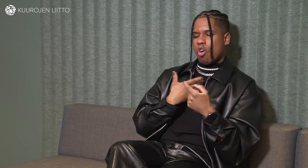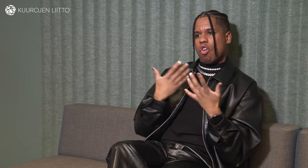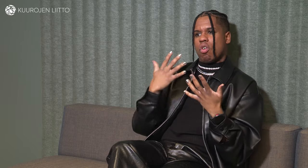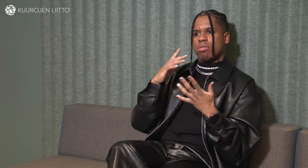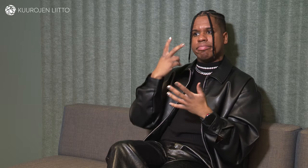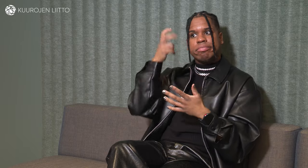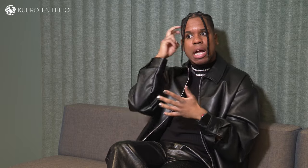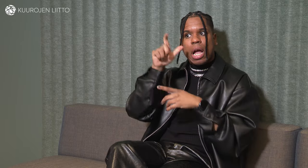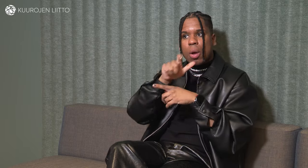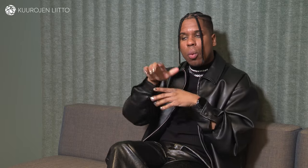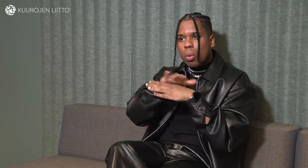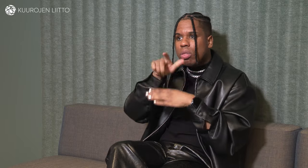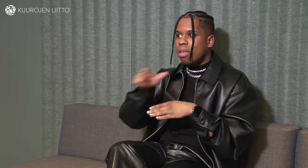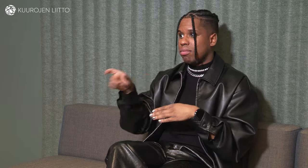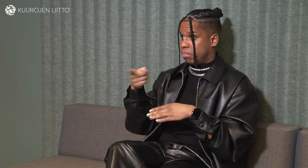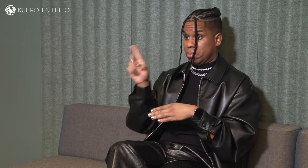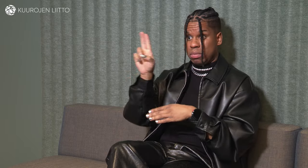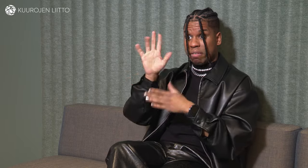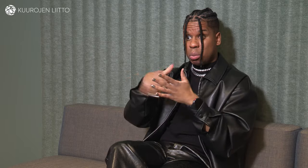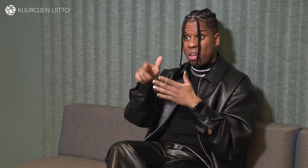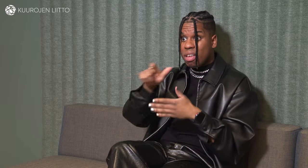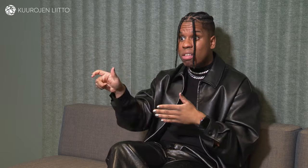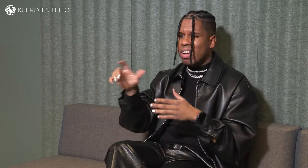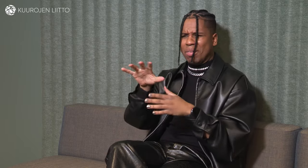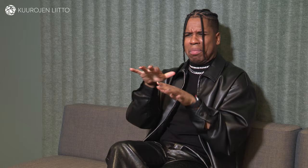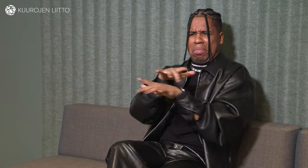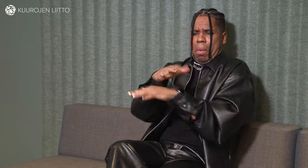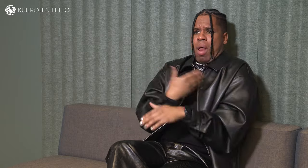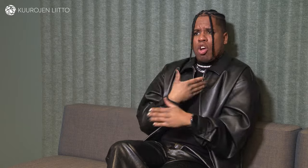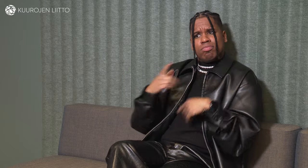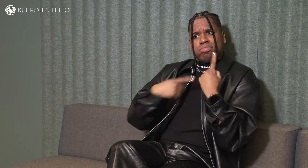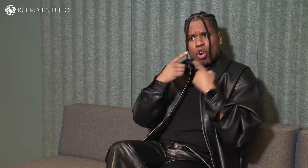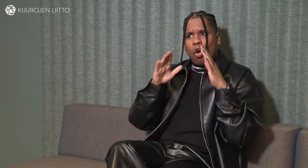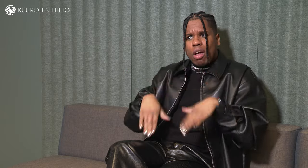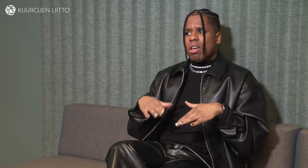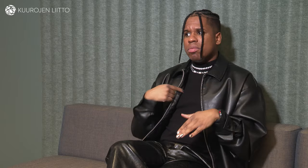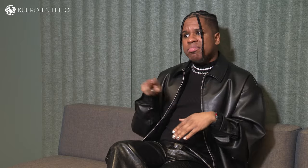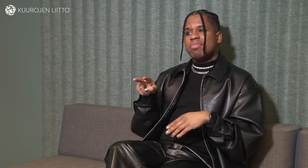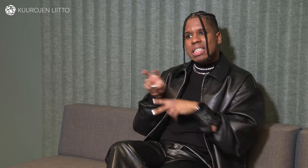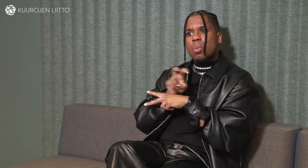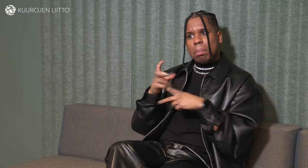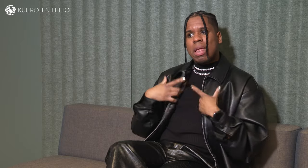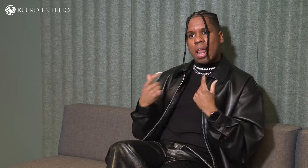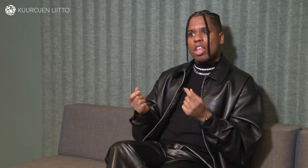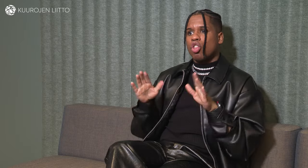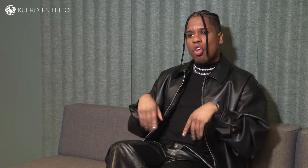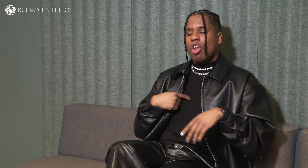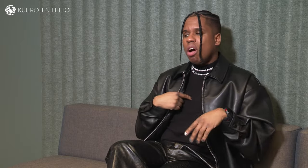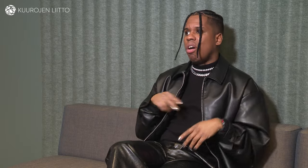millaisia termejä meihin viittomakielisiin liitetään, - ja sitä on ollut mielenkiintoista seurata.